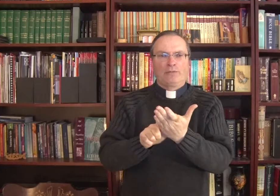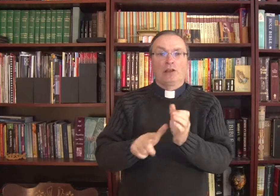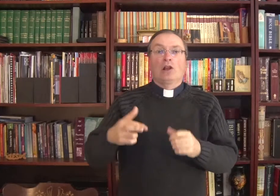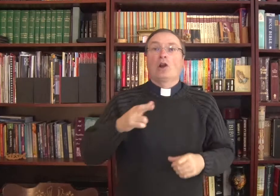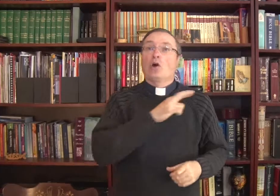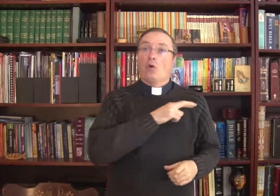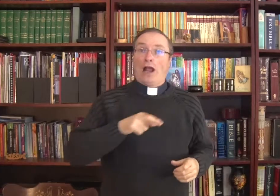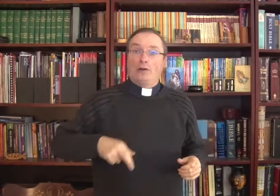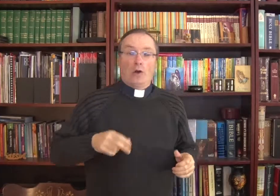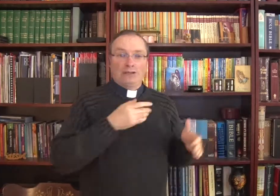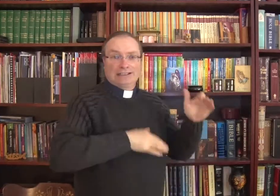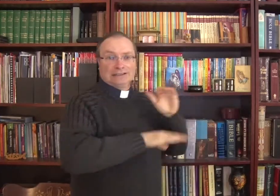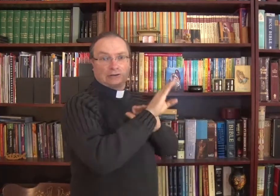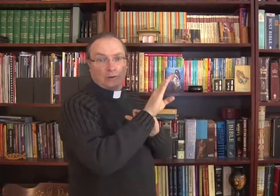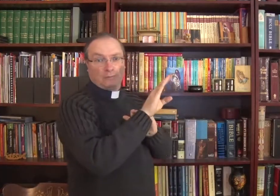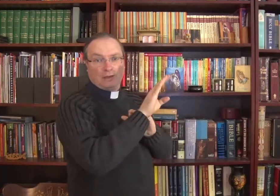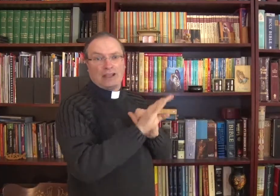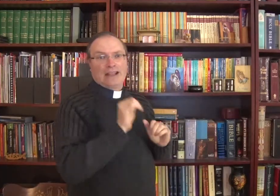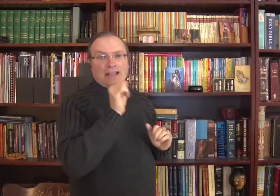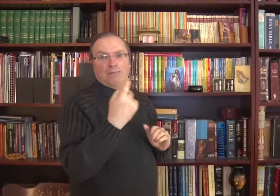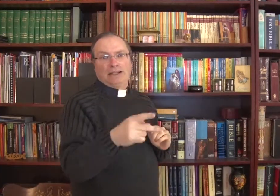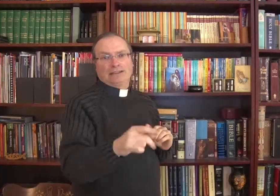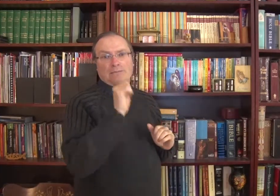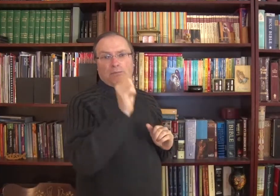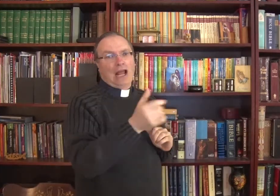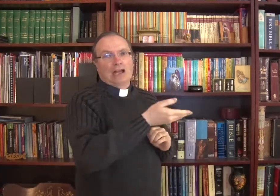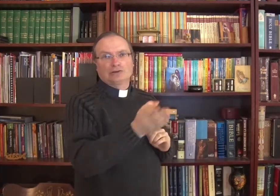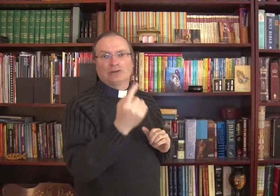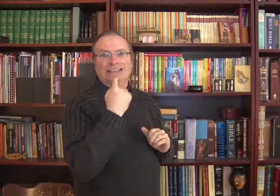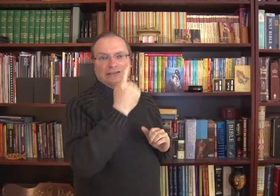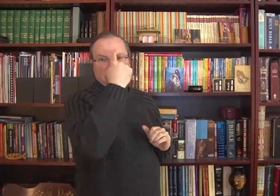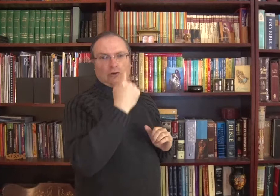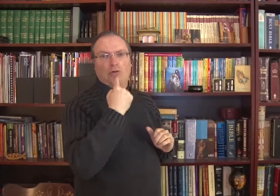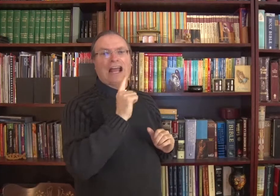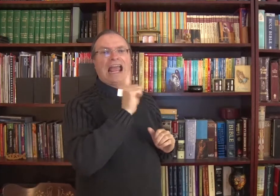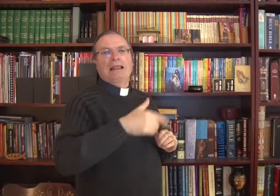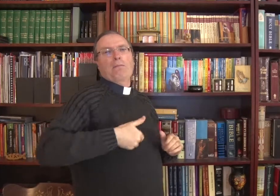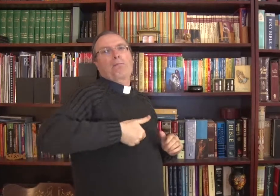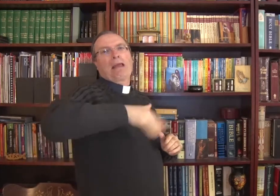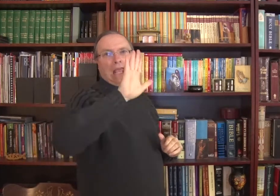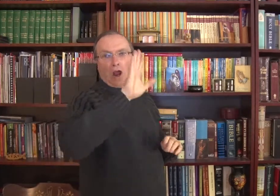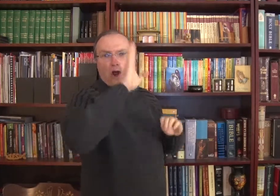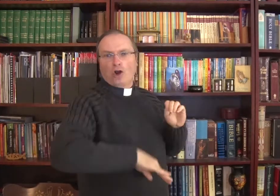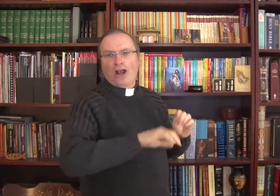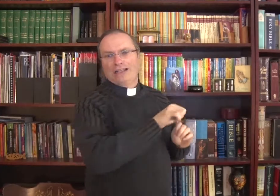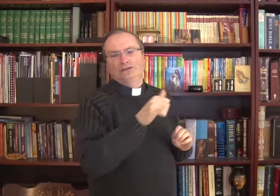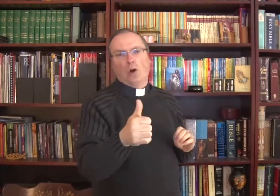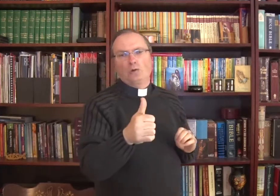Le royaume des cieux n’appartienne pas à ceux qui se croient être meilleur que les autres,